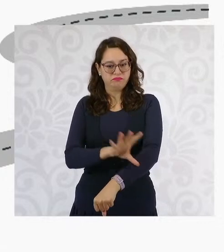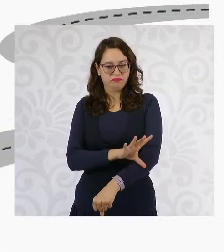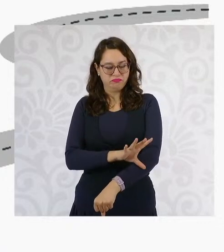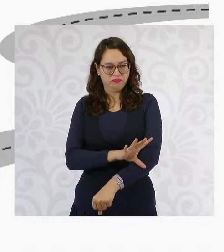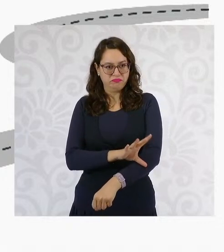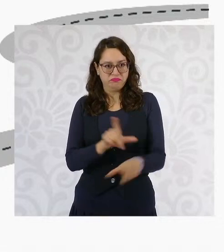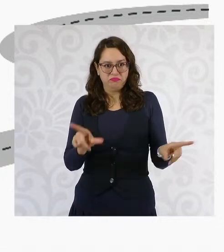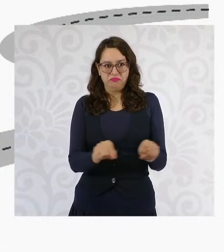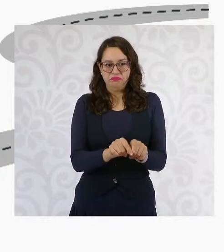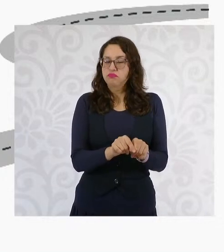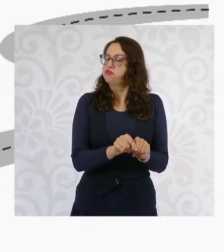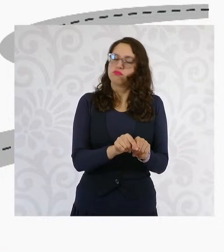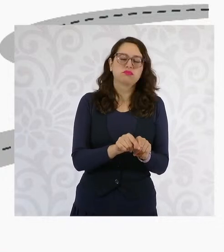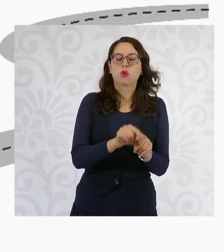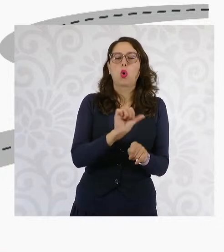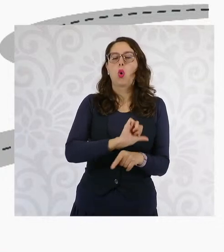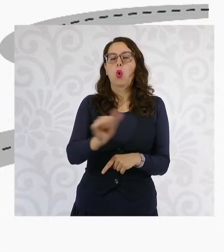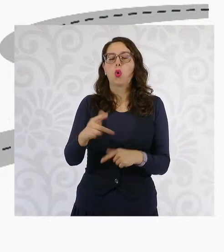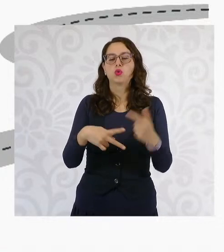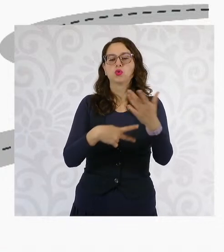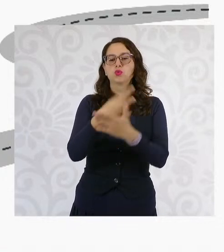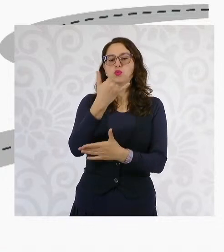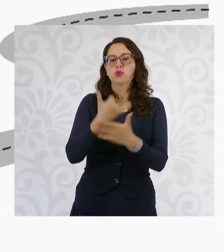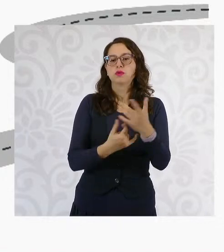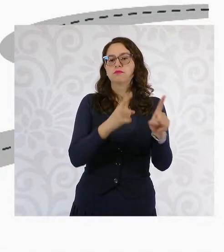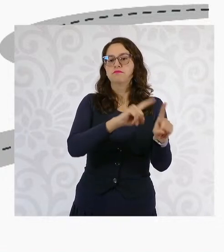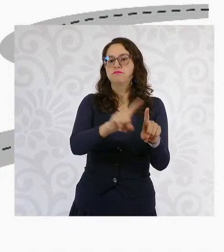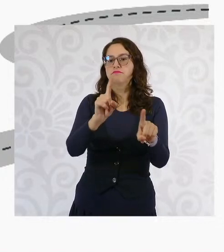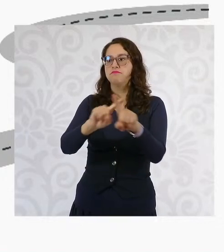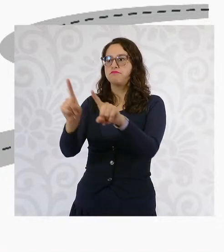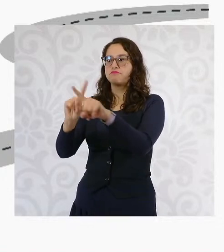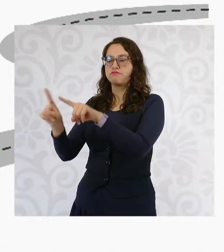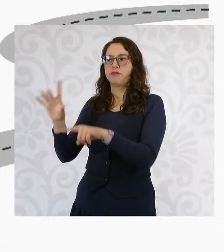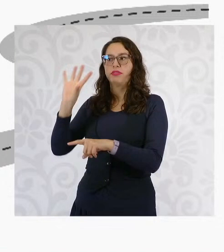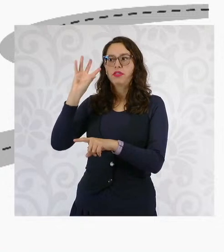conjunto con otros proyectos de desarrollo tecnológico científico tienen el potencial